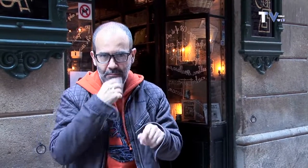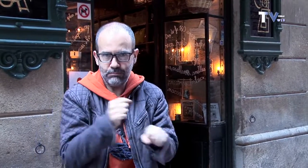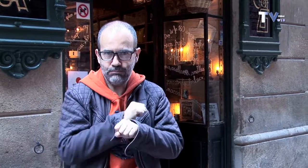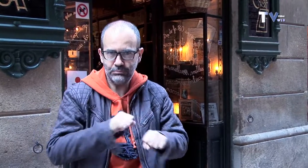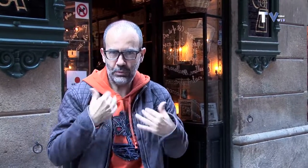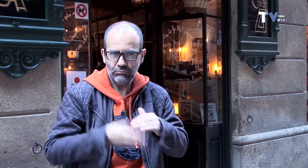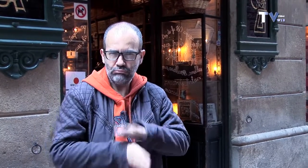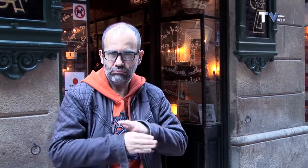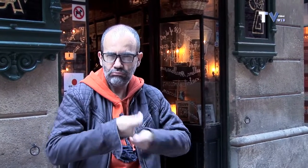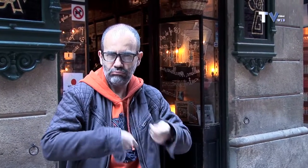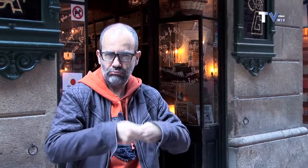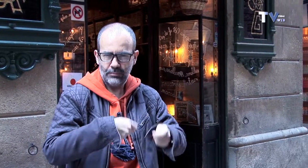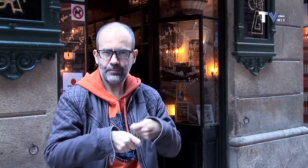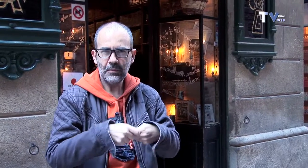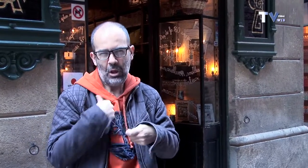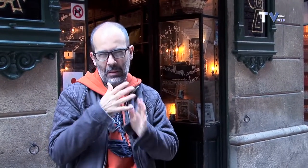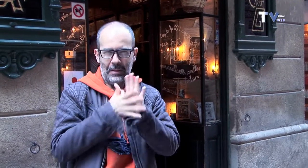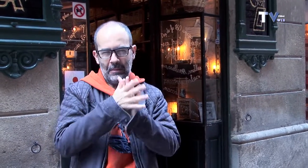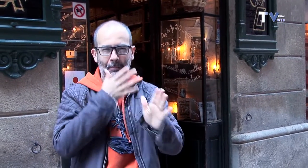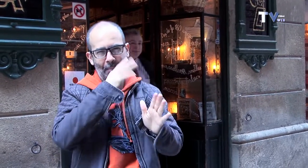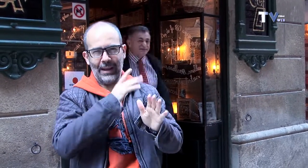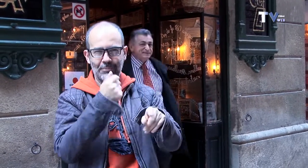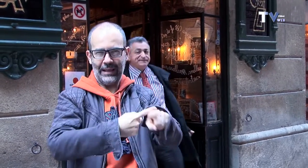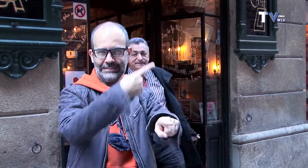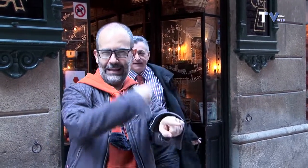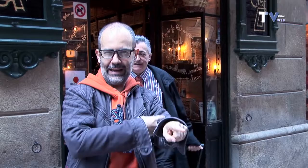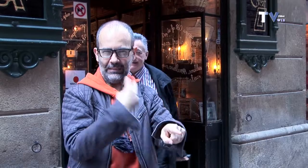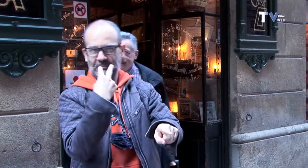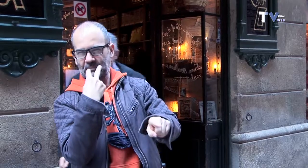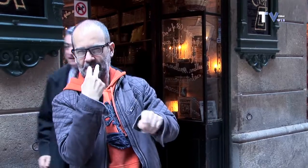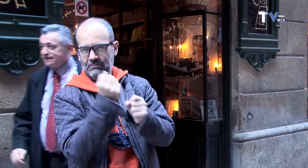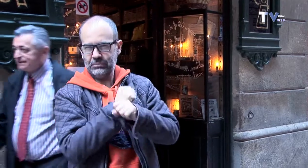Parece imposible que continúen vendiendo. Puede que penséis que soy un exagerado,